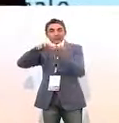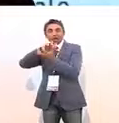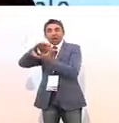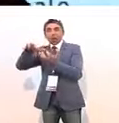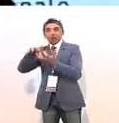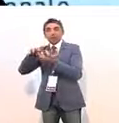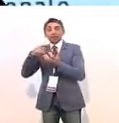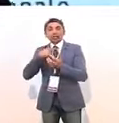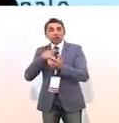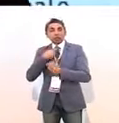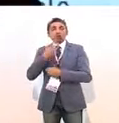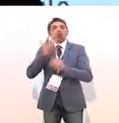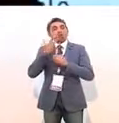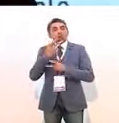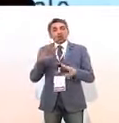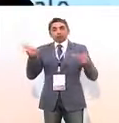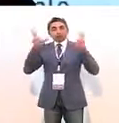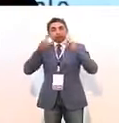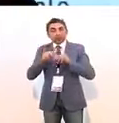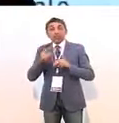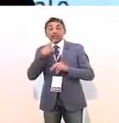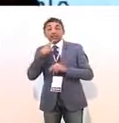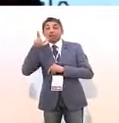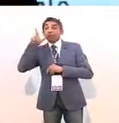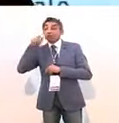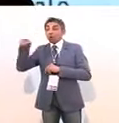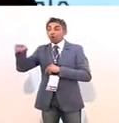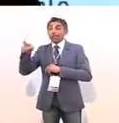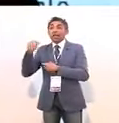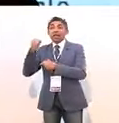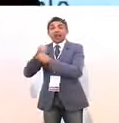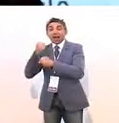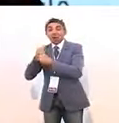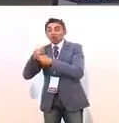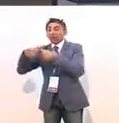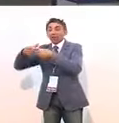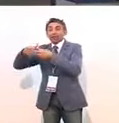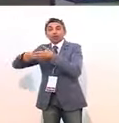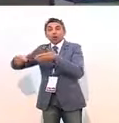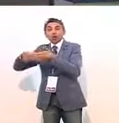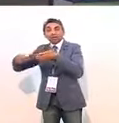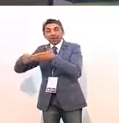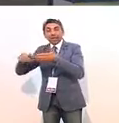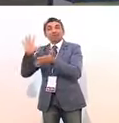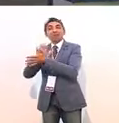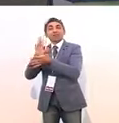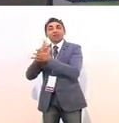io rivendico alla donna che fa i tortellini alla Festa dell’Unità di Bologna il diritto